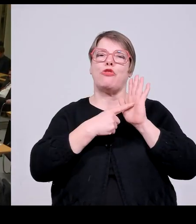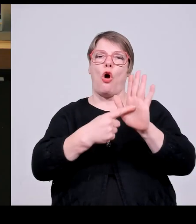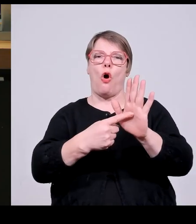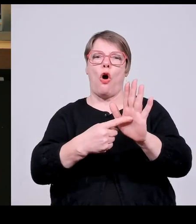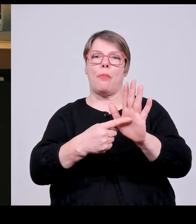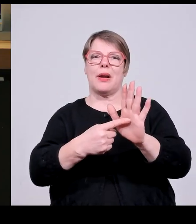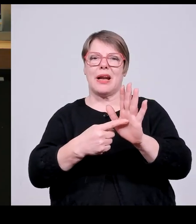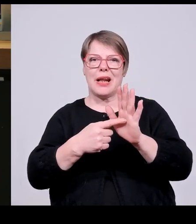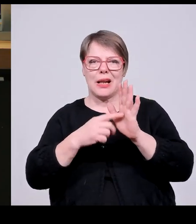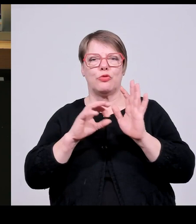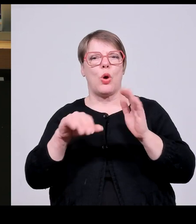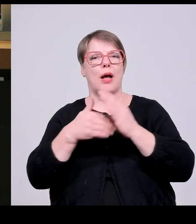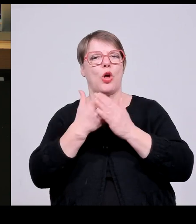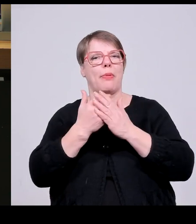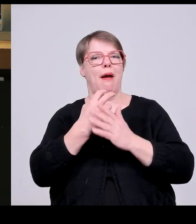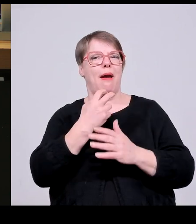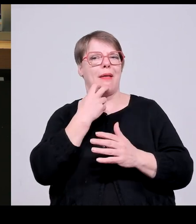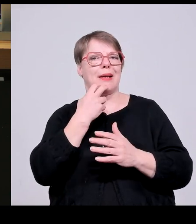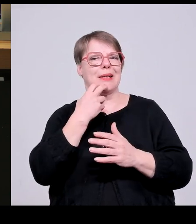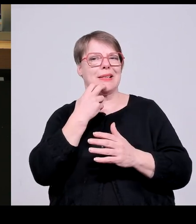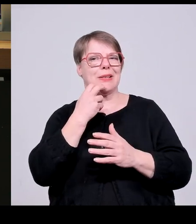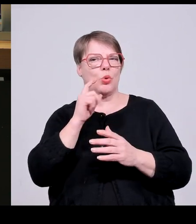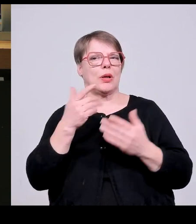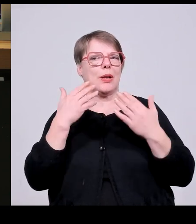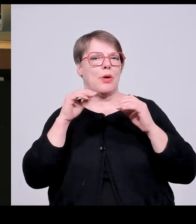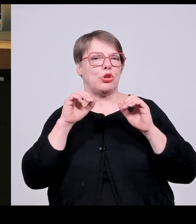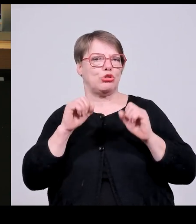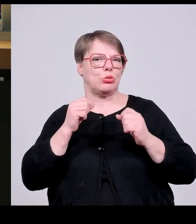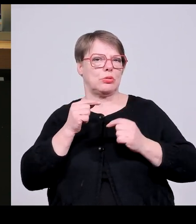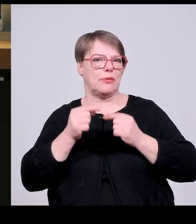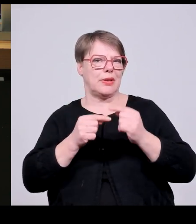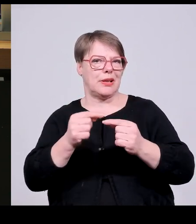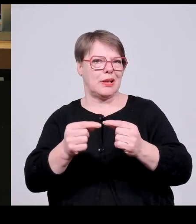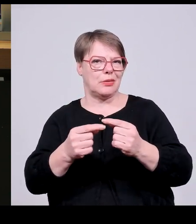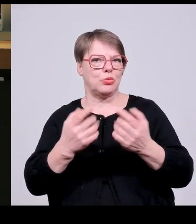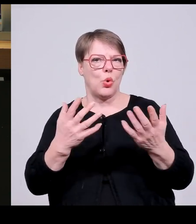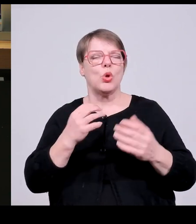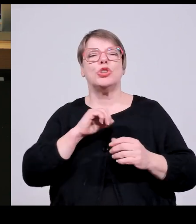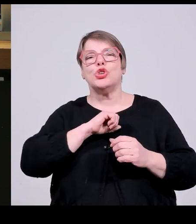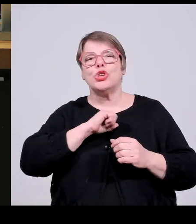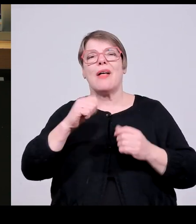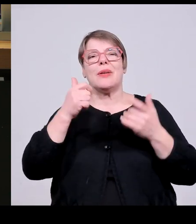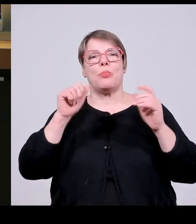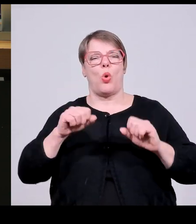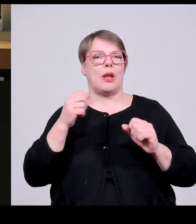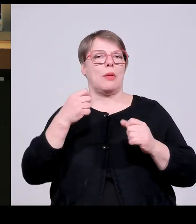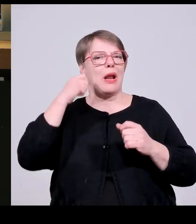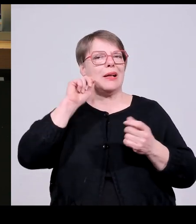Für die SPD ist neben einer möglichen vollständig Repolitisierung des Gas und Wärme Netz auf vorstellbar einem ersten Schritt